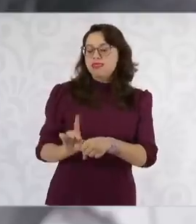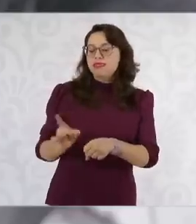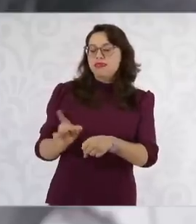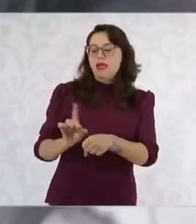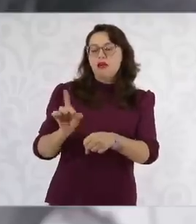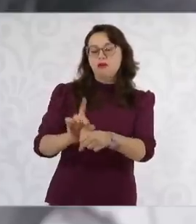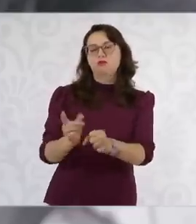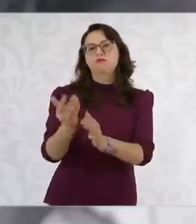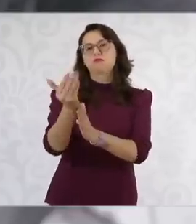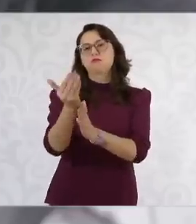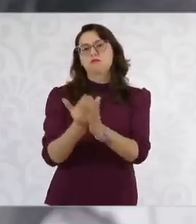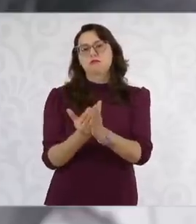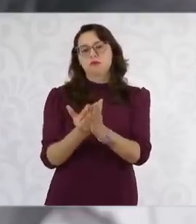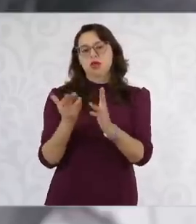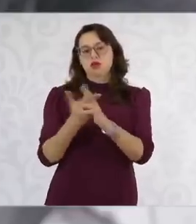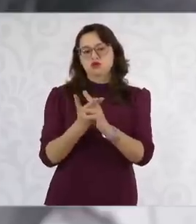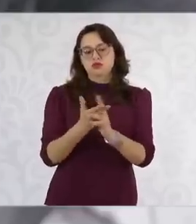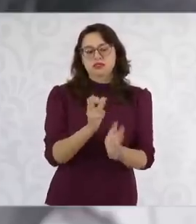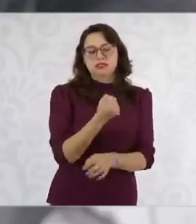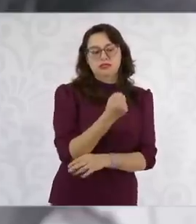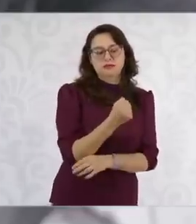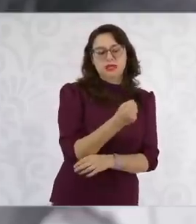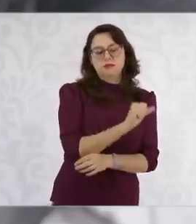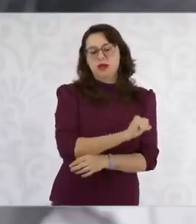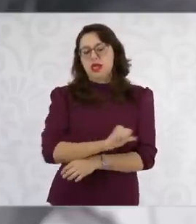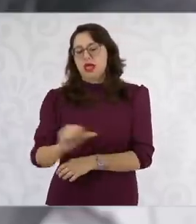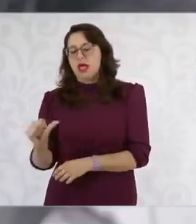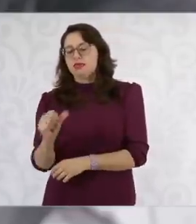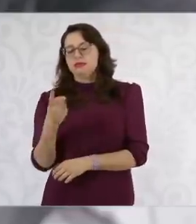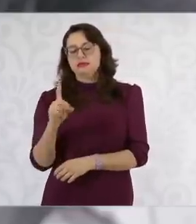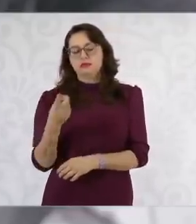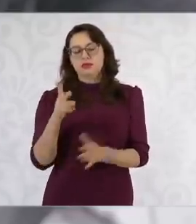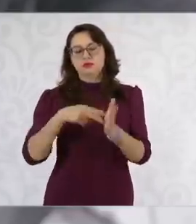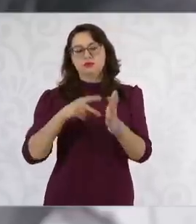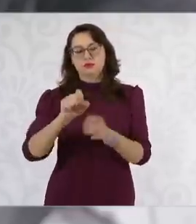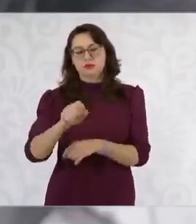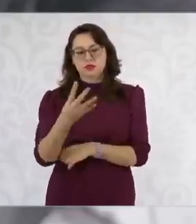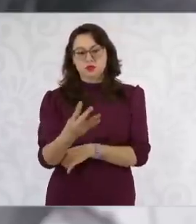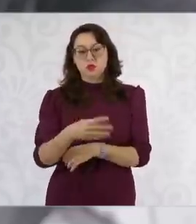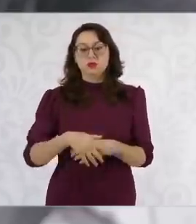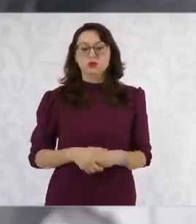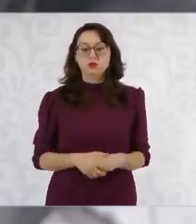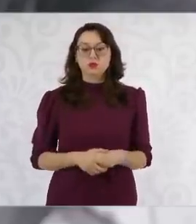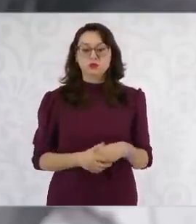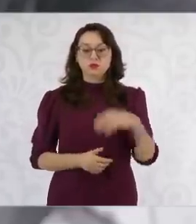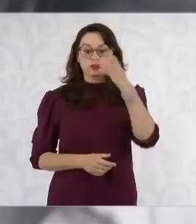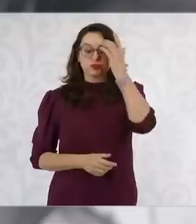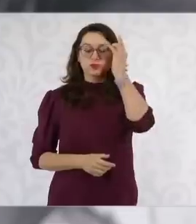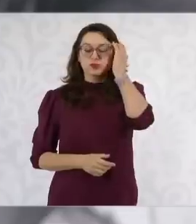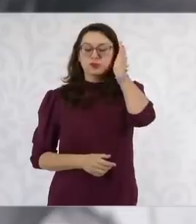doloso entre septiembre y diciembre de 2024 en este periodo de gobierno han sido detenidas